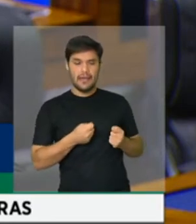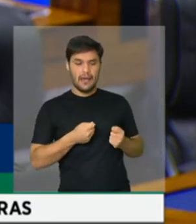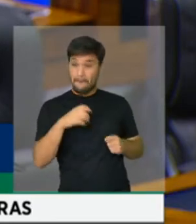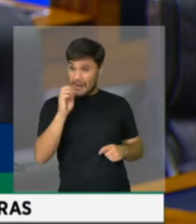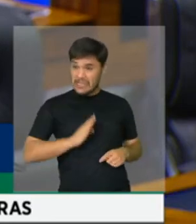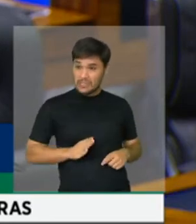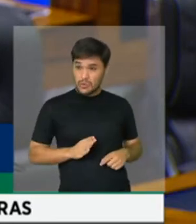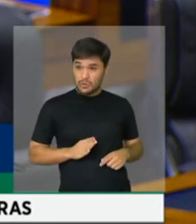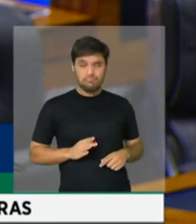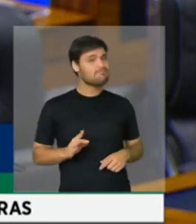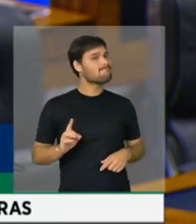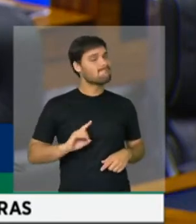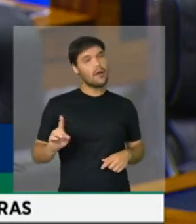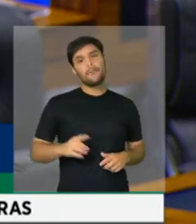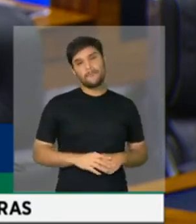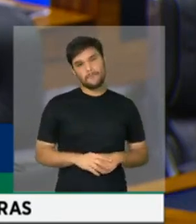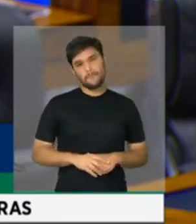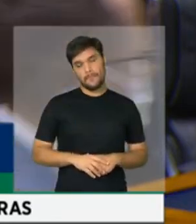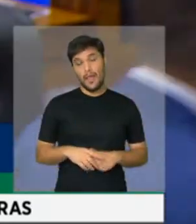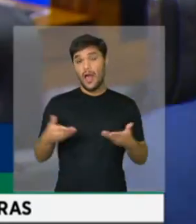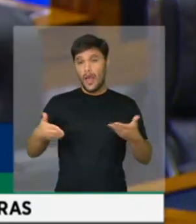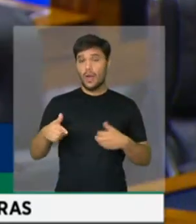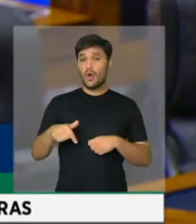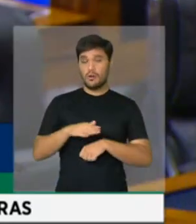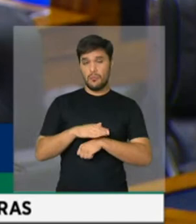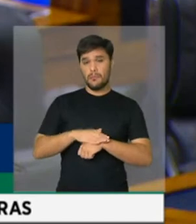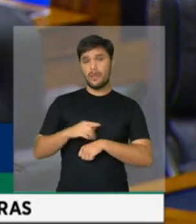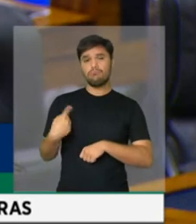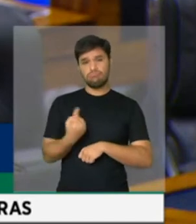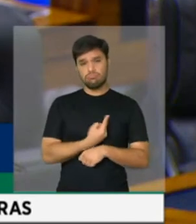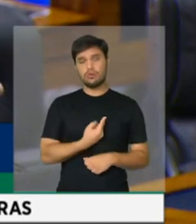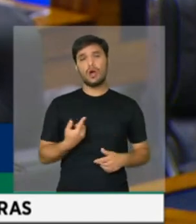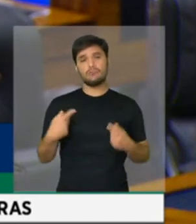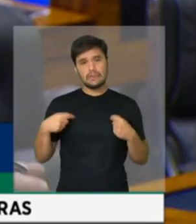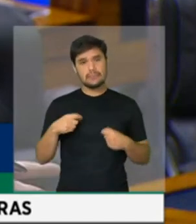EMPRESA. A EMPRESA QUE VAI TER A PRIVATIZAÇÃO DA ELETROBRAS VAI DISPUTAR COM SEUS CONCORRENTES NO MUNDO AFORA.